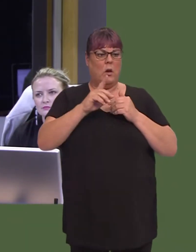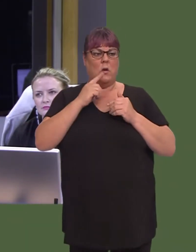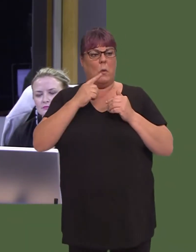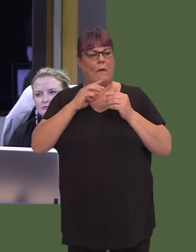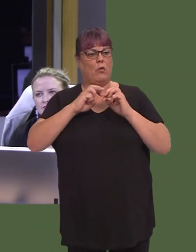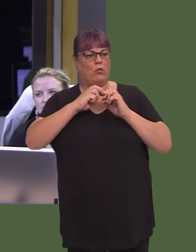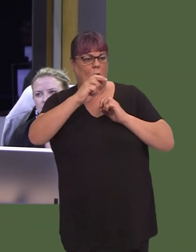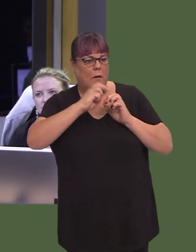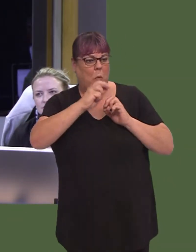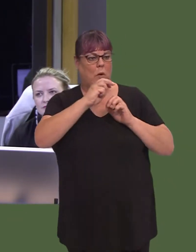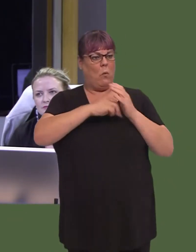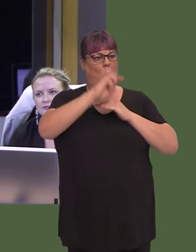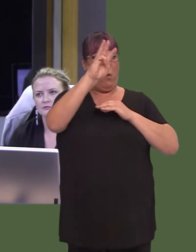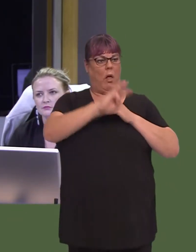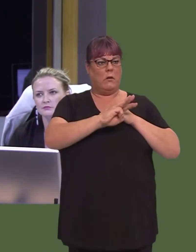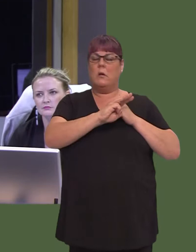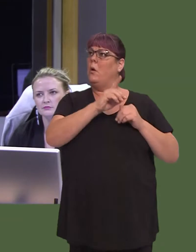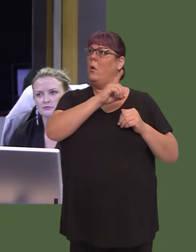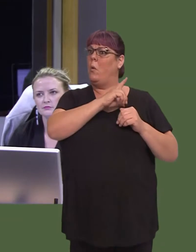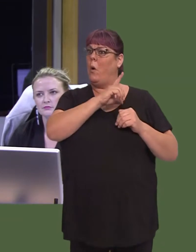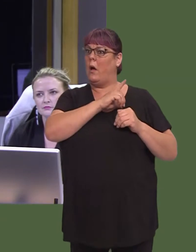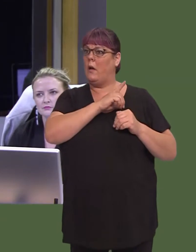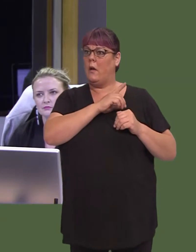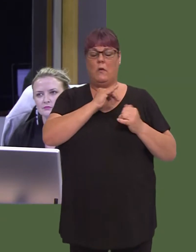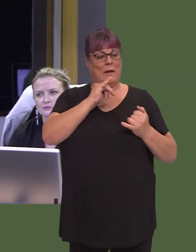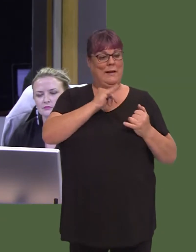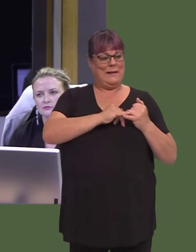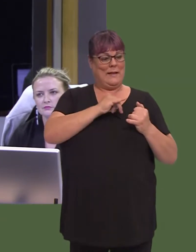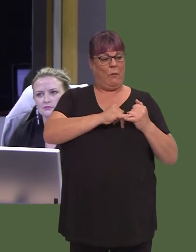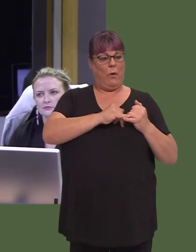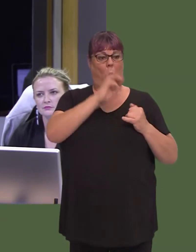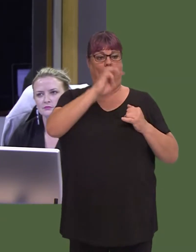Dai Lloyd AM: Ar yr un un trywydd ‚ Lee Waters, i fod yn deg. Wrth gwrs, yn ogystal